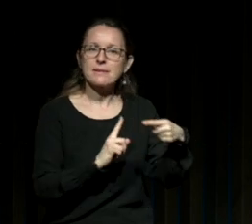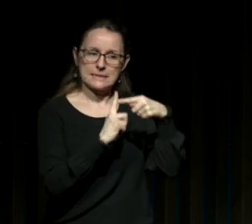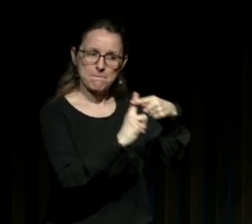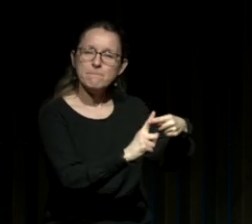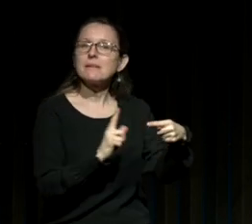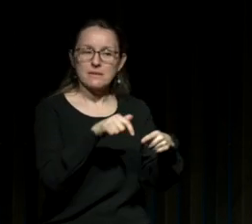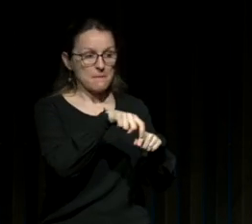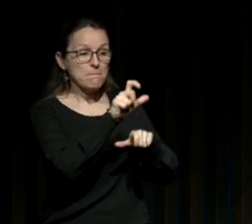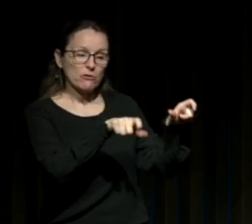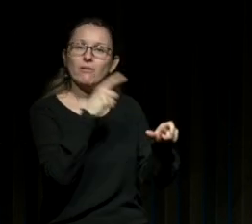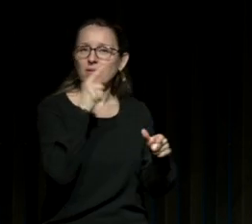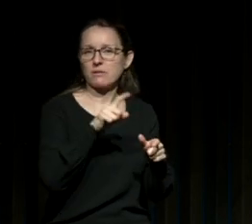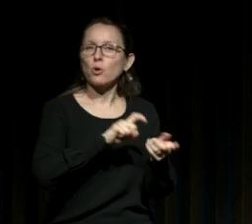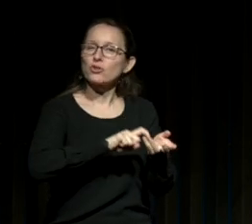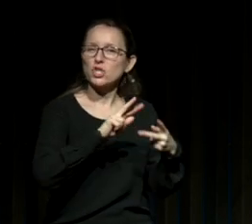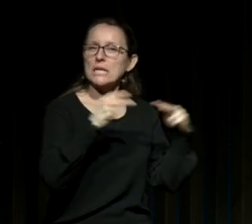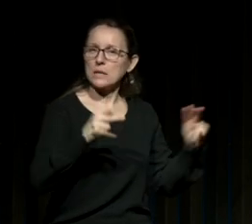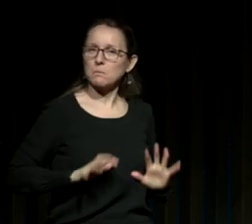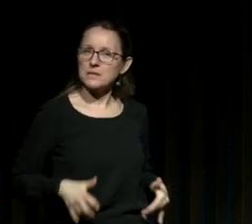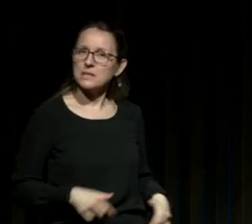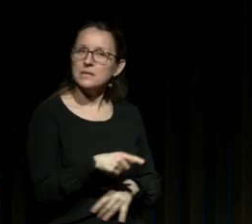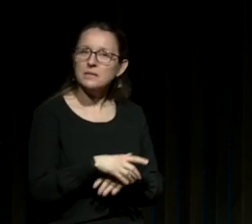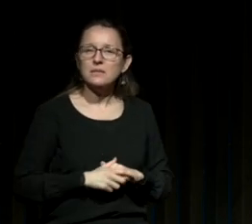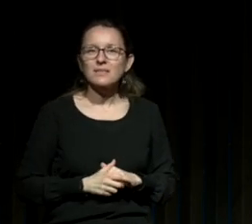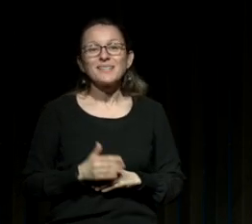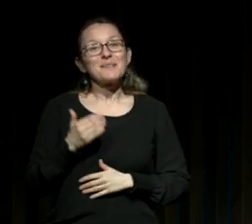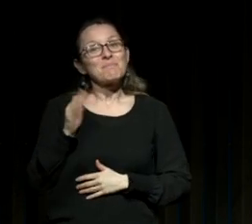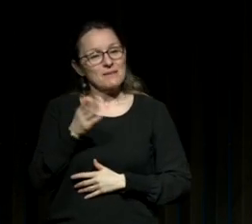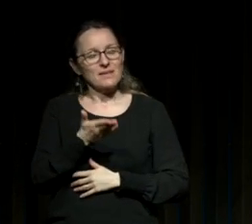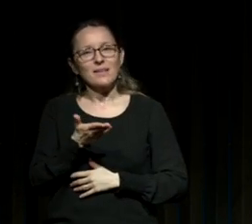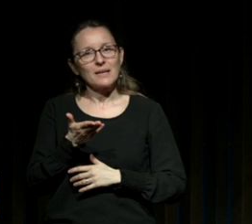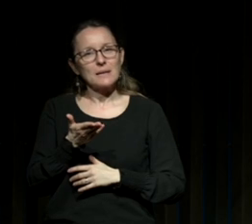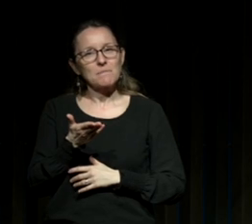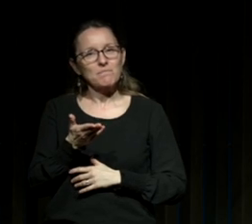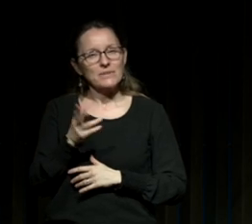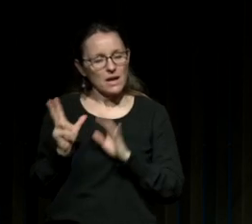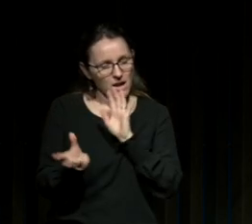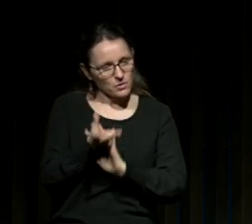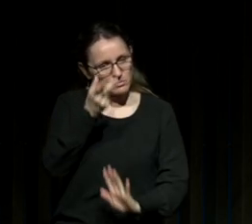obésité génétique mais néanmoins ça permet de mieux comprendre toutes les voix tout près tout